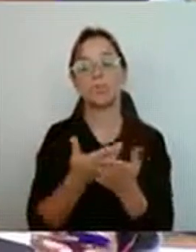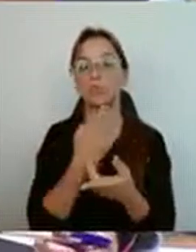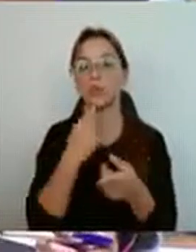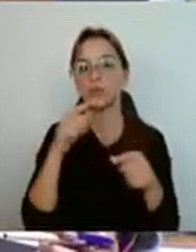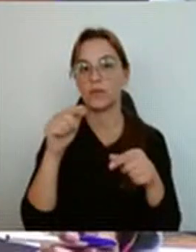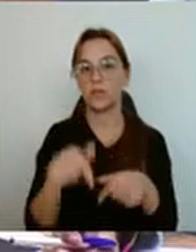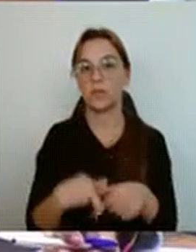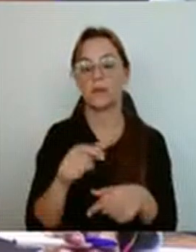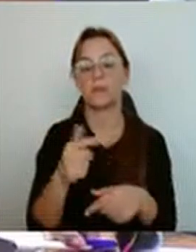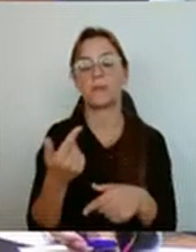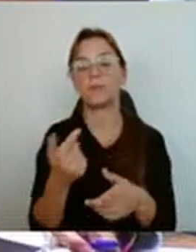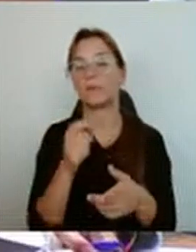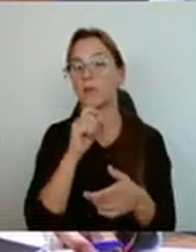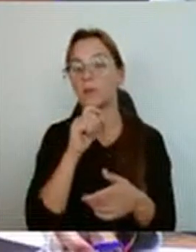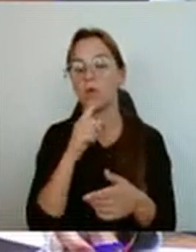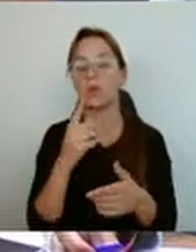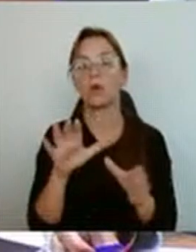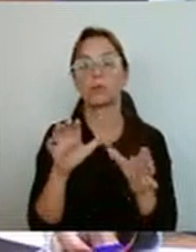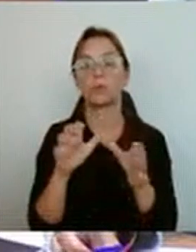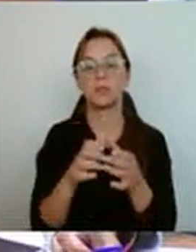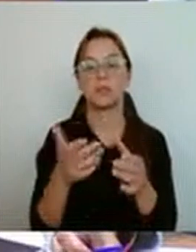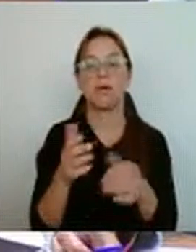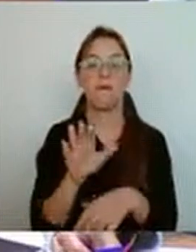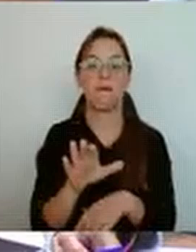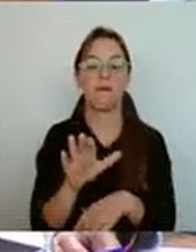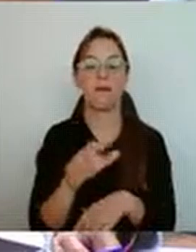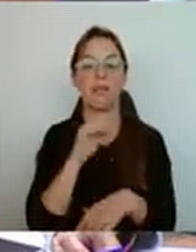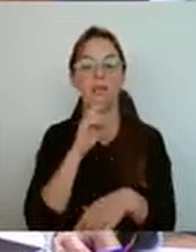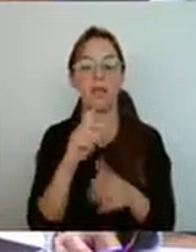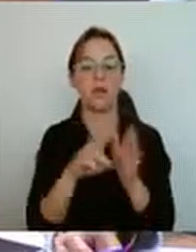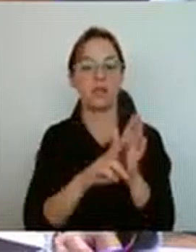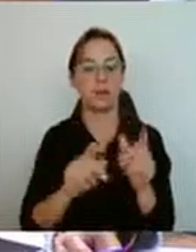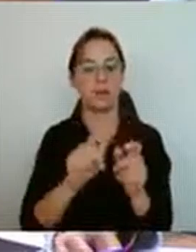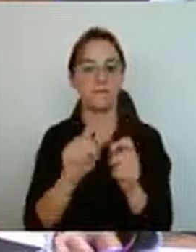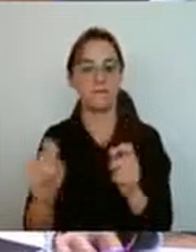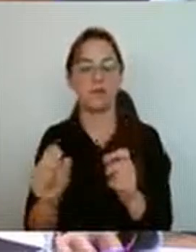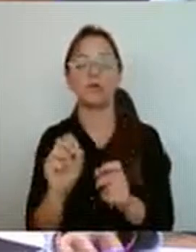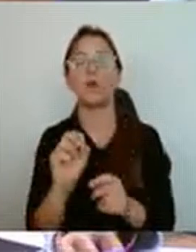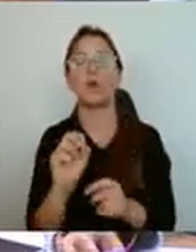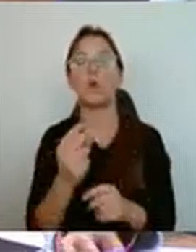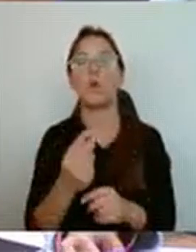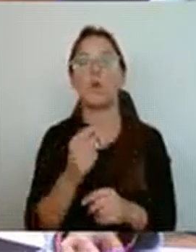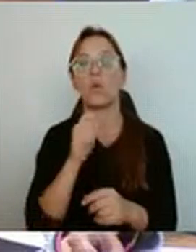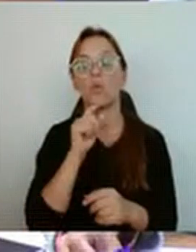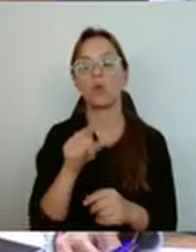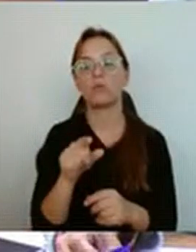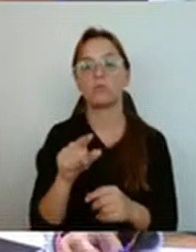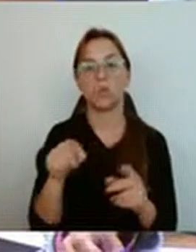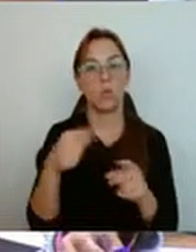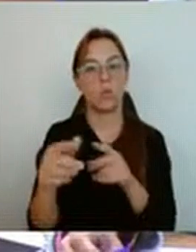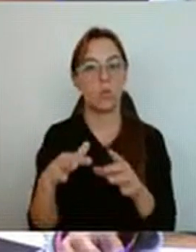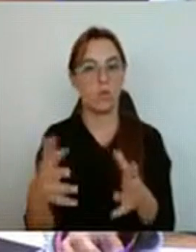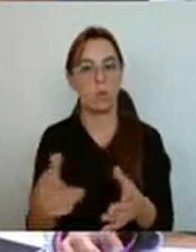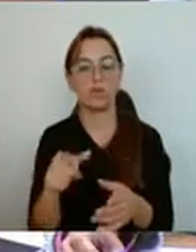uma adenda ao Regimento, seja como comissão eventual, como outras já criadas